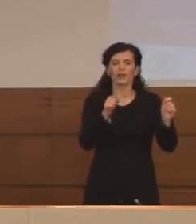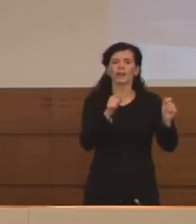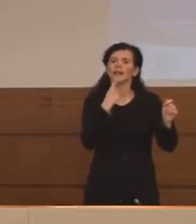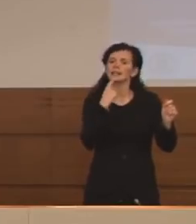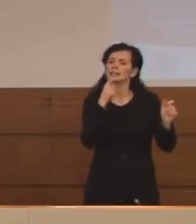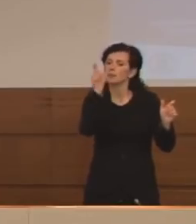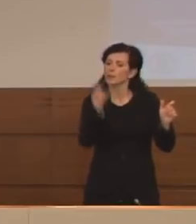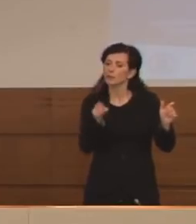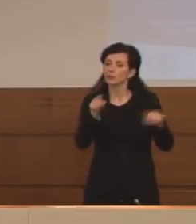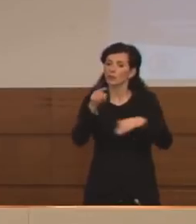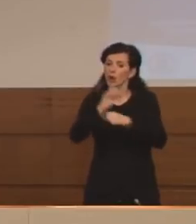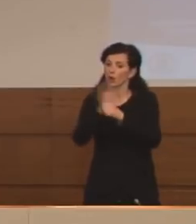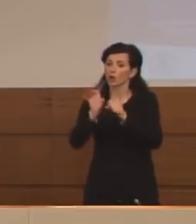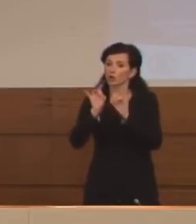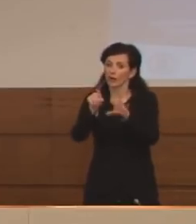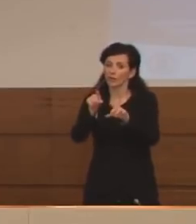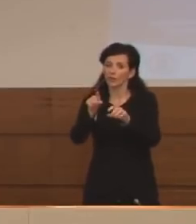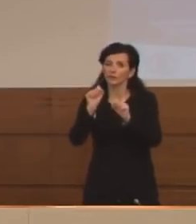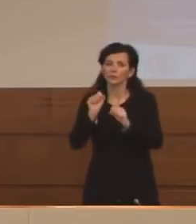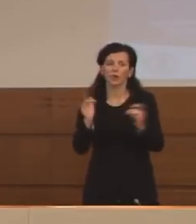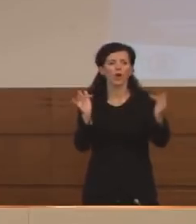laddove un focolaio è nascente.